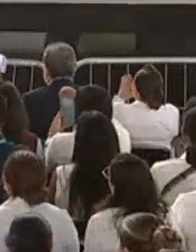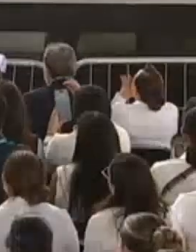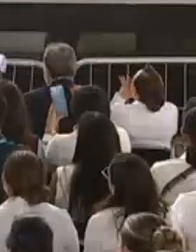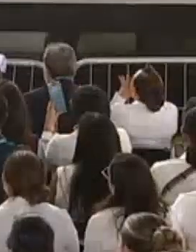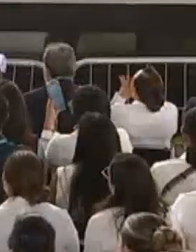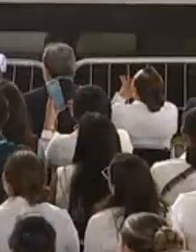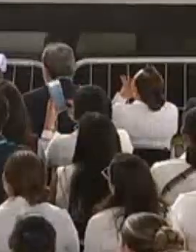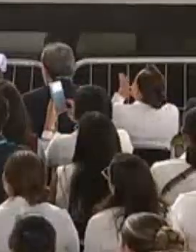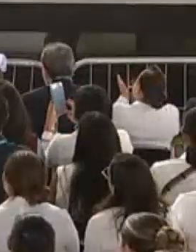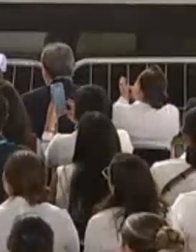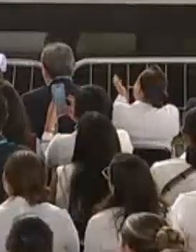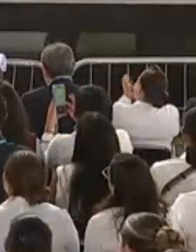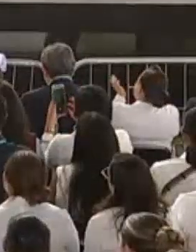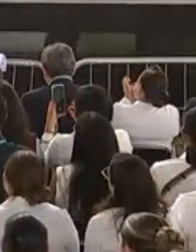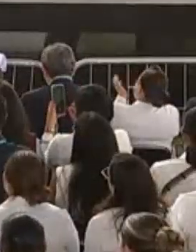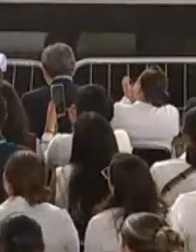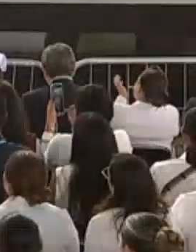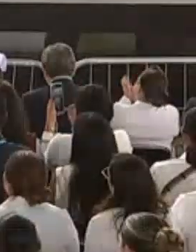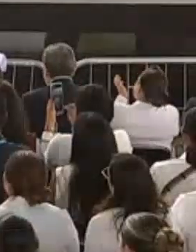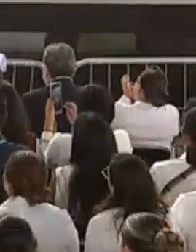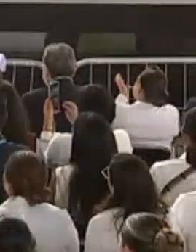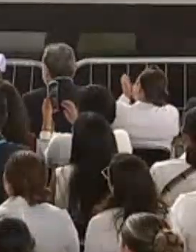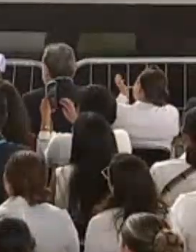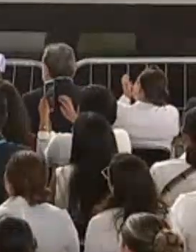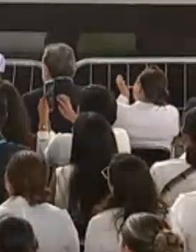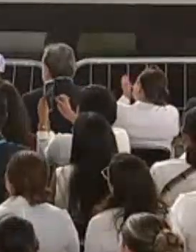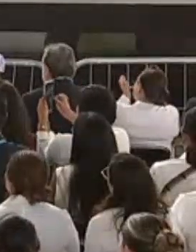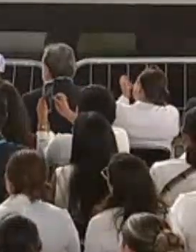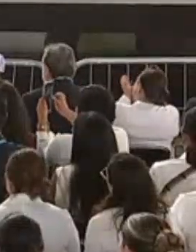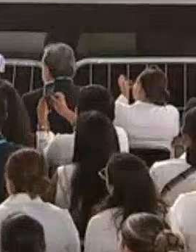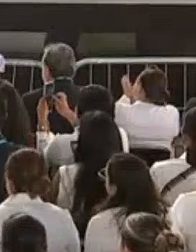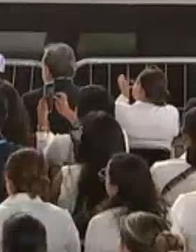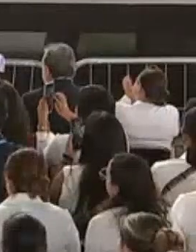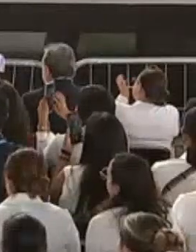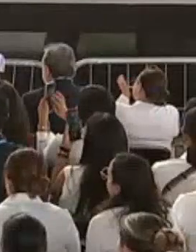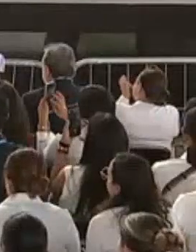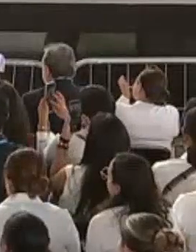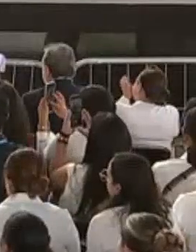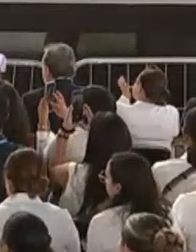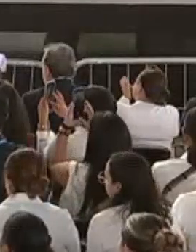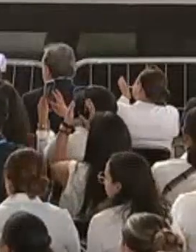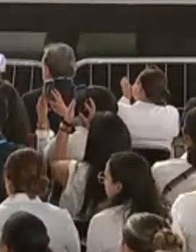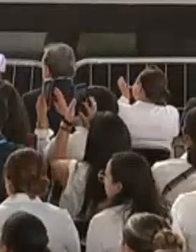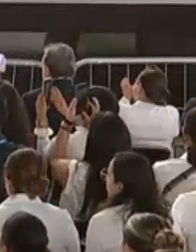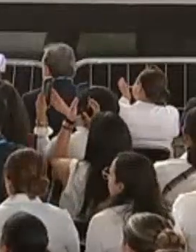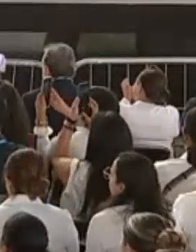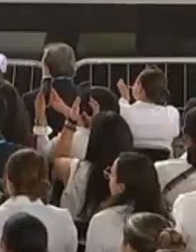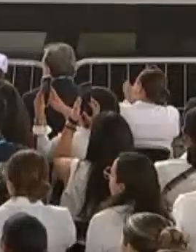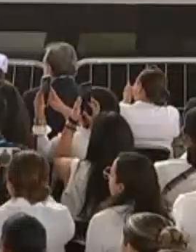[Aplausos]